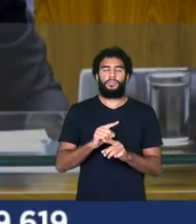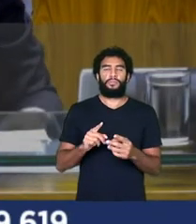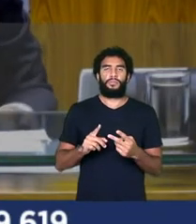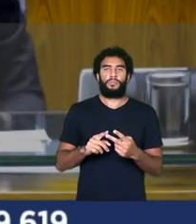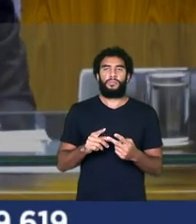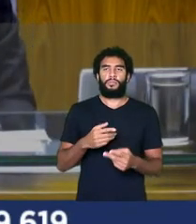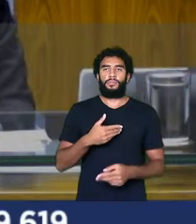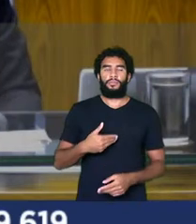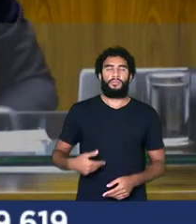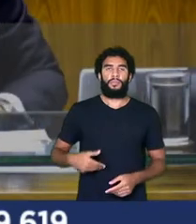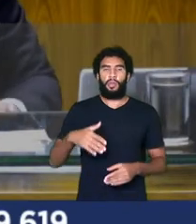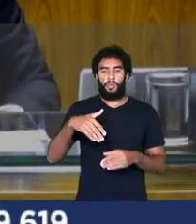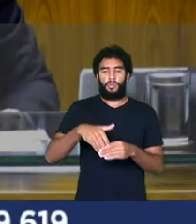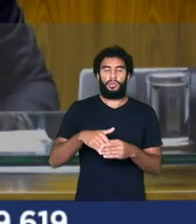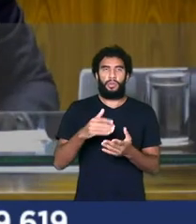PV? MINORIA? OPOSIÇÃO?